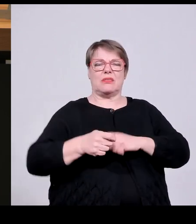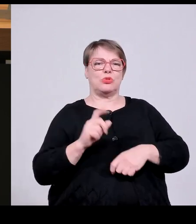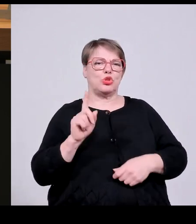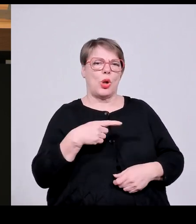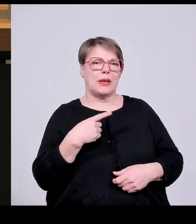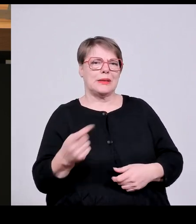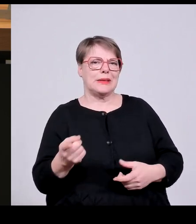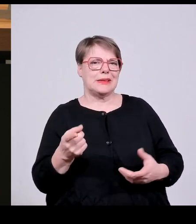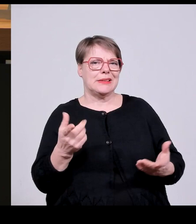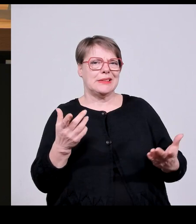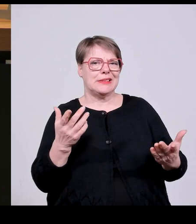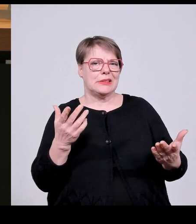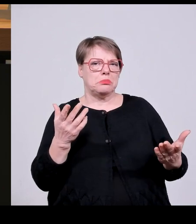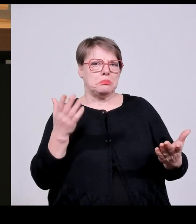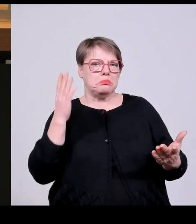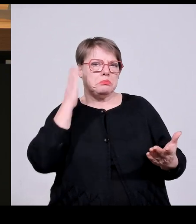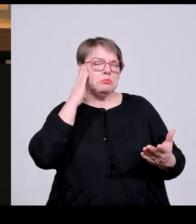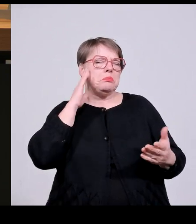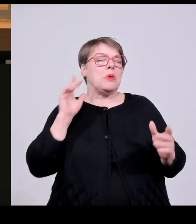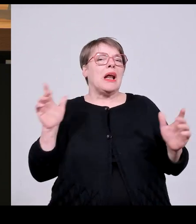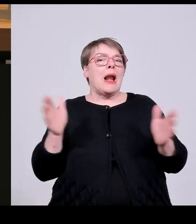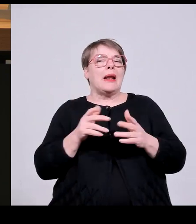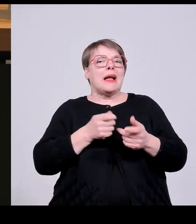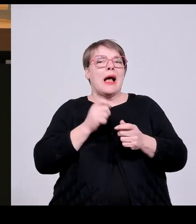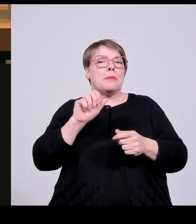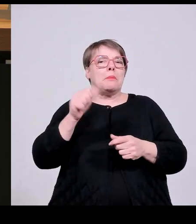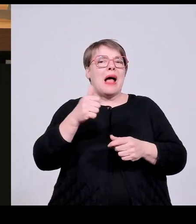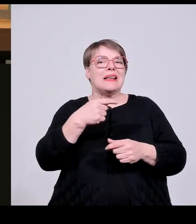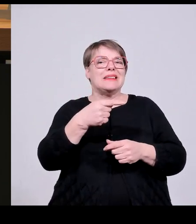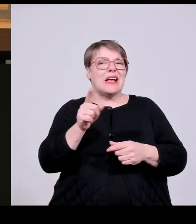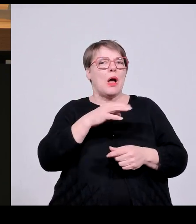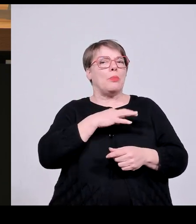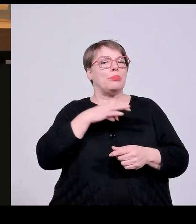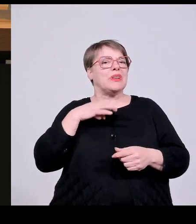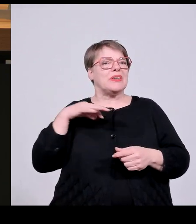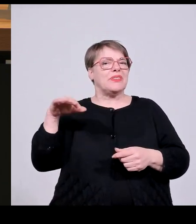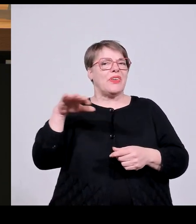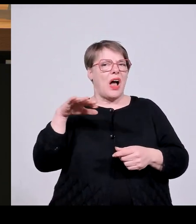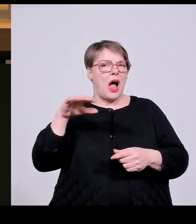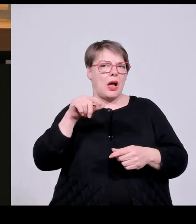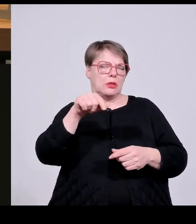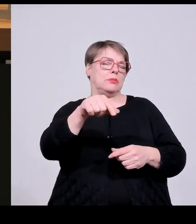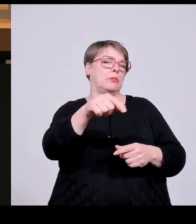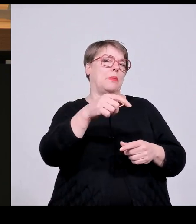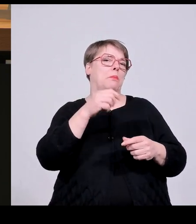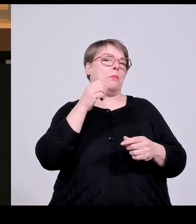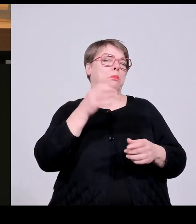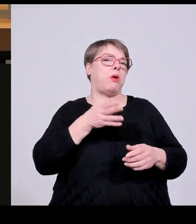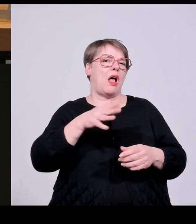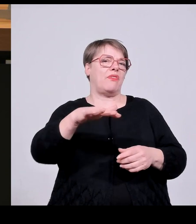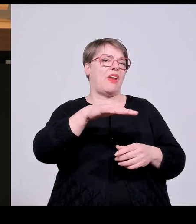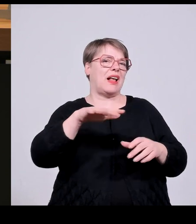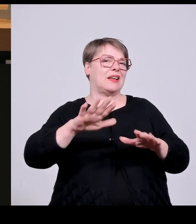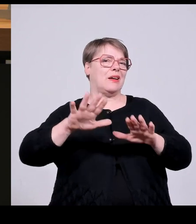Anders als sein Vorgänger. Seit dem letzten Herbst arbeiten mehr dran, Wege zu finden, wie eine gesetzliche Sicherung möglich w.